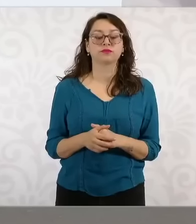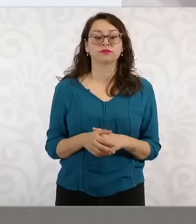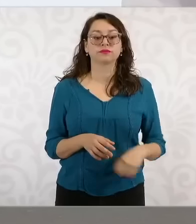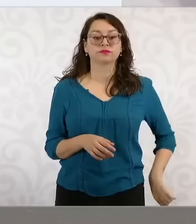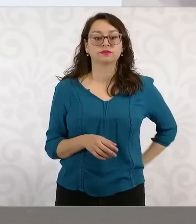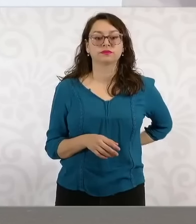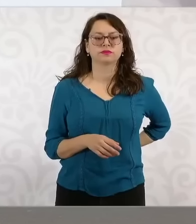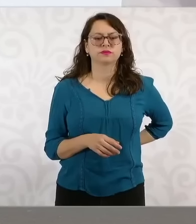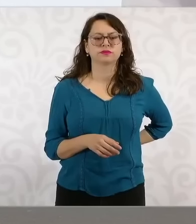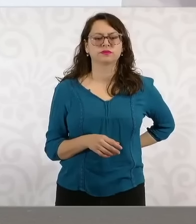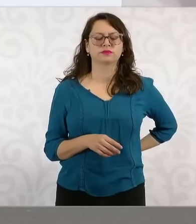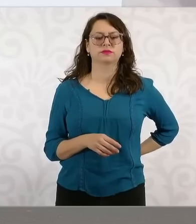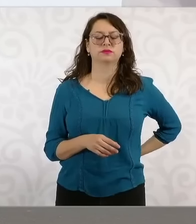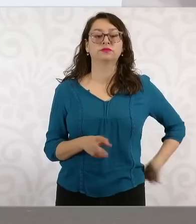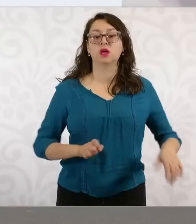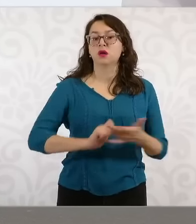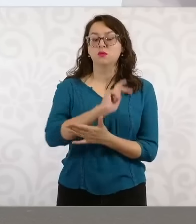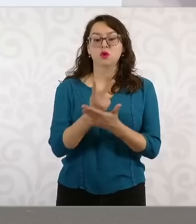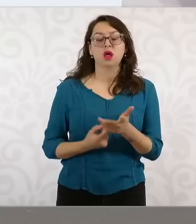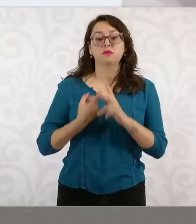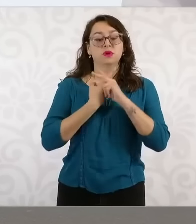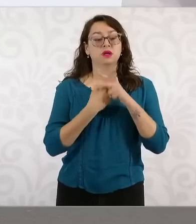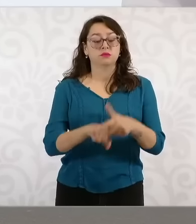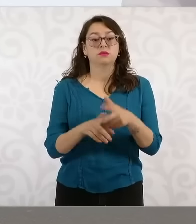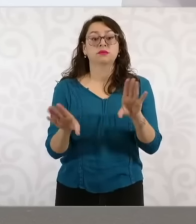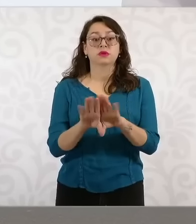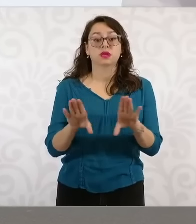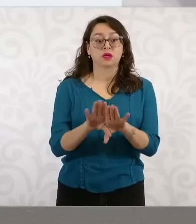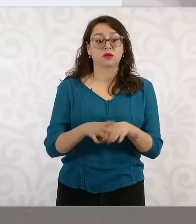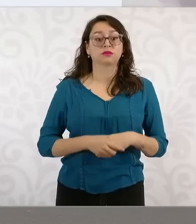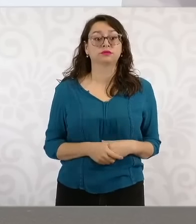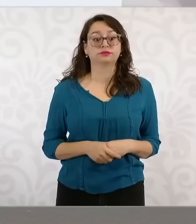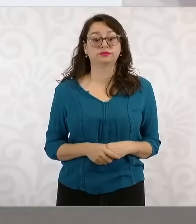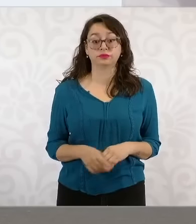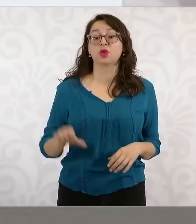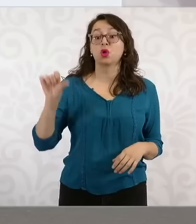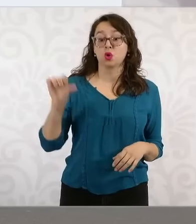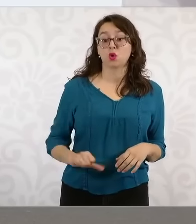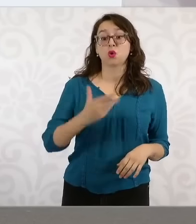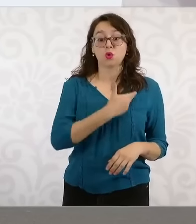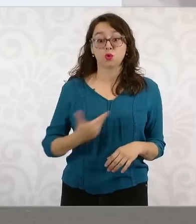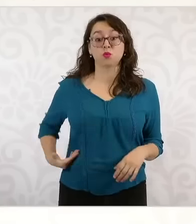¿Cómo se va a hacer el programa? En el momento que la presidenta hoy acaba de decidir ya presentarlo